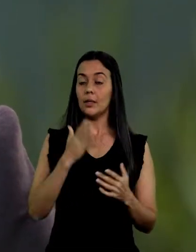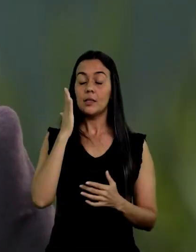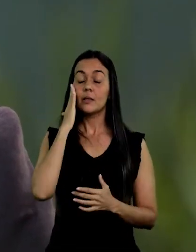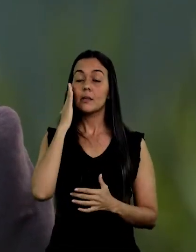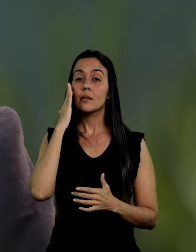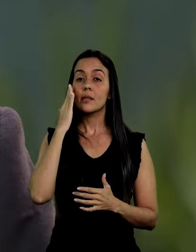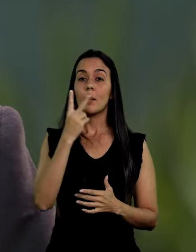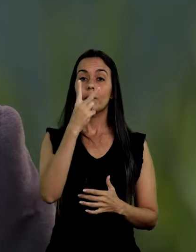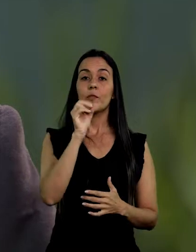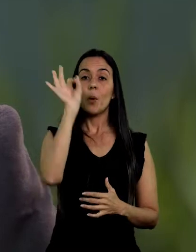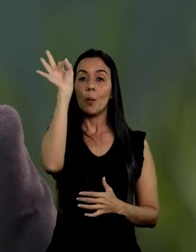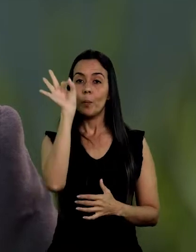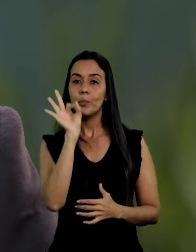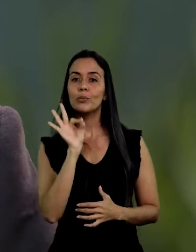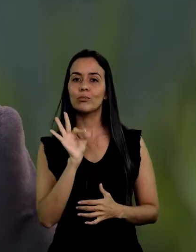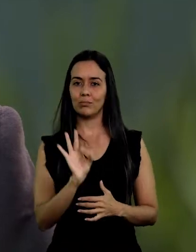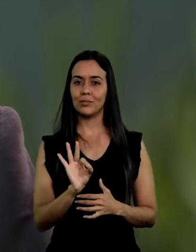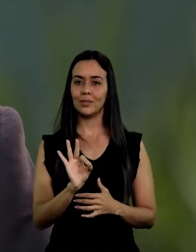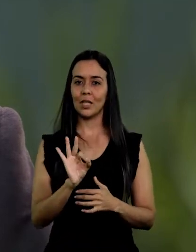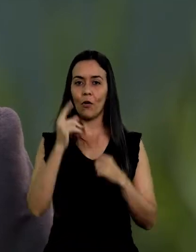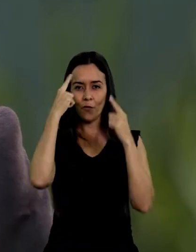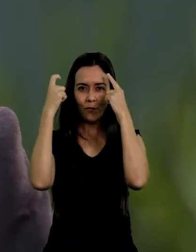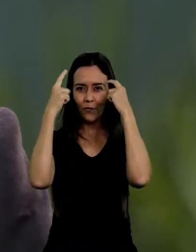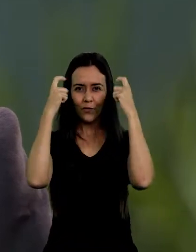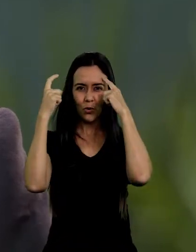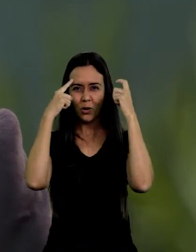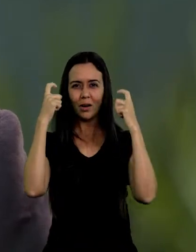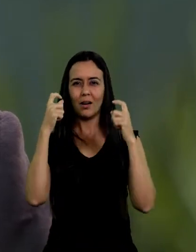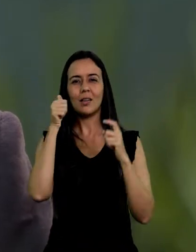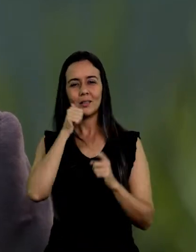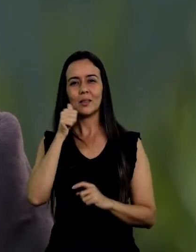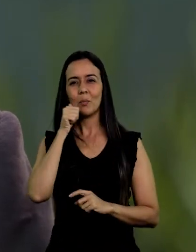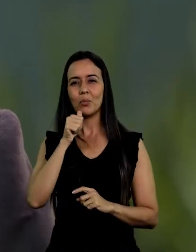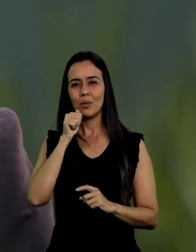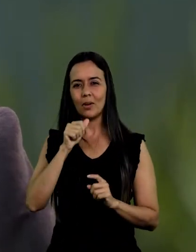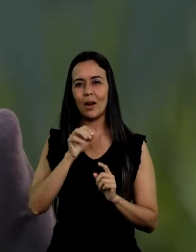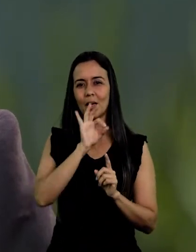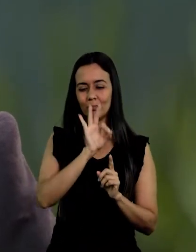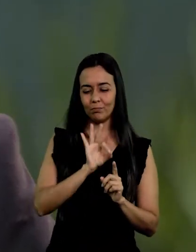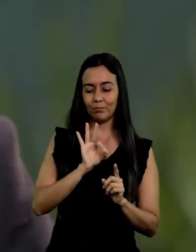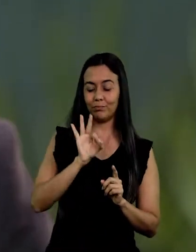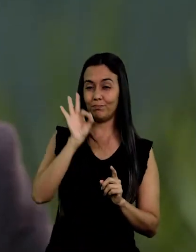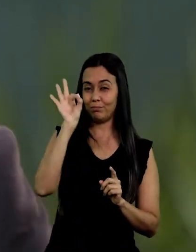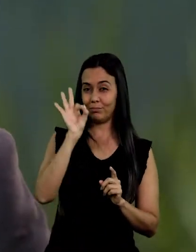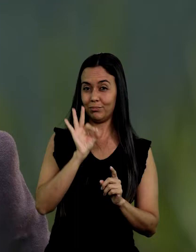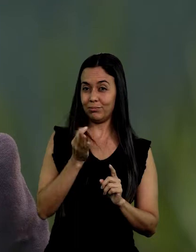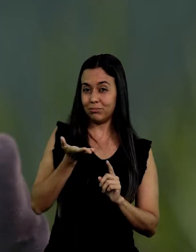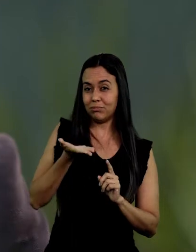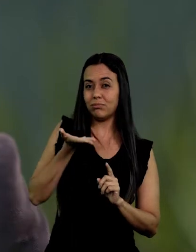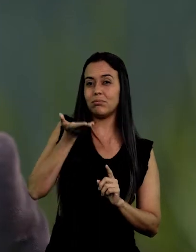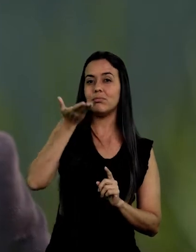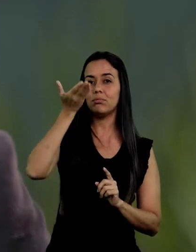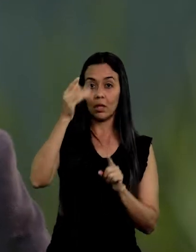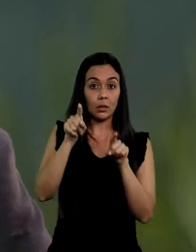20% dos municípios relataram aumento de violência contra mulher, 13% violência contra a criança,